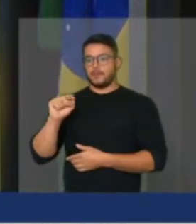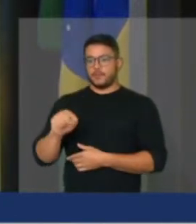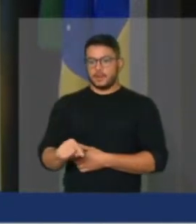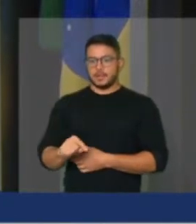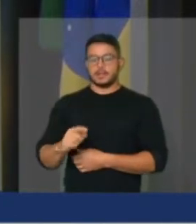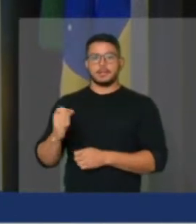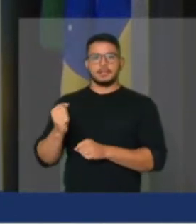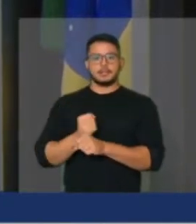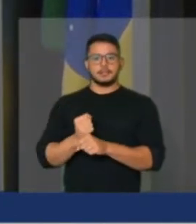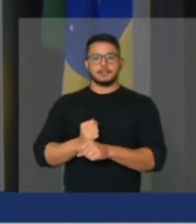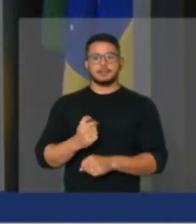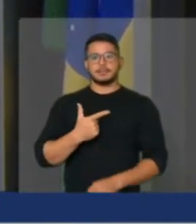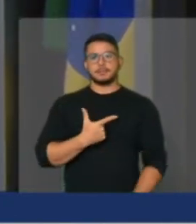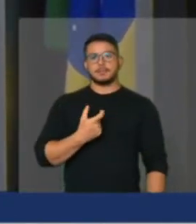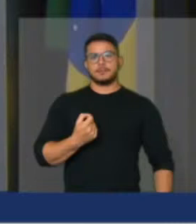NO ANO DE 2017, E NÃO FOI PORQUE HOUVE UM CONFLITO AQUI